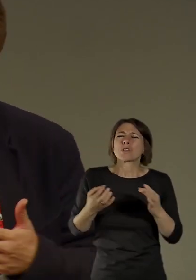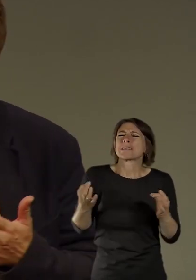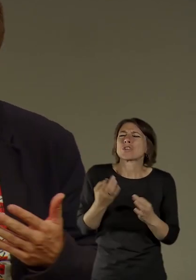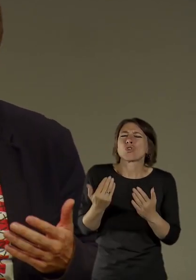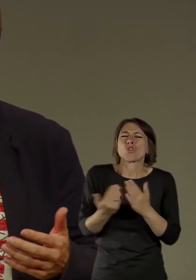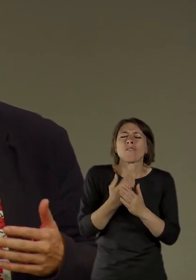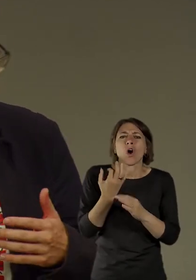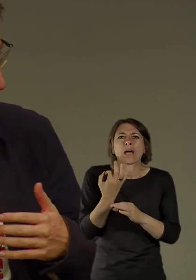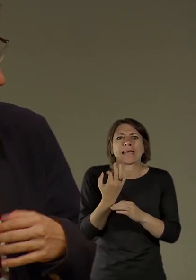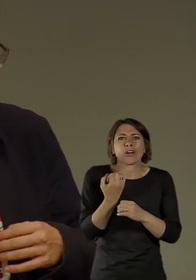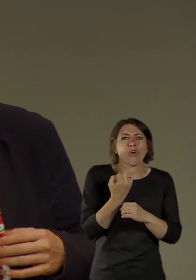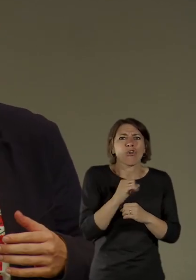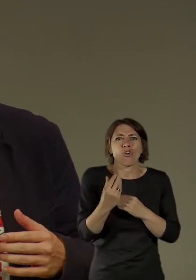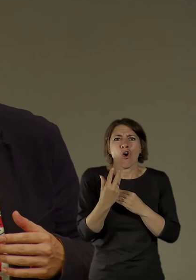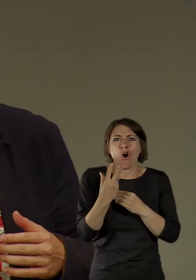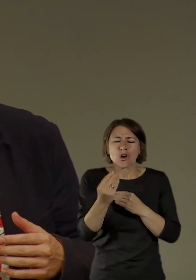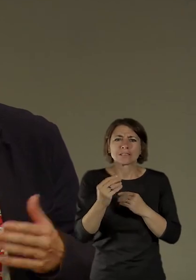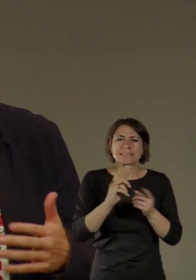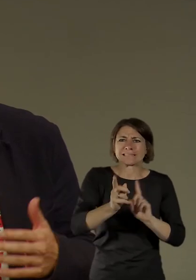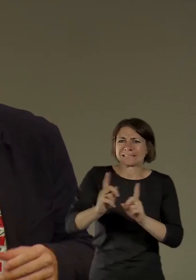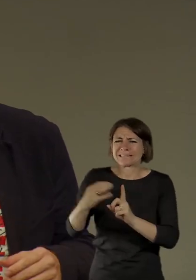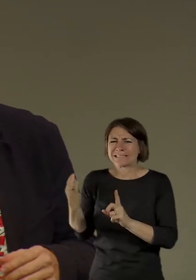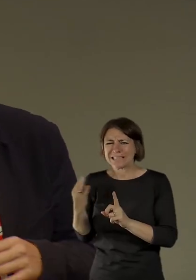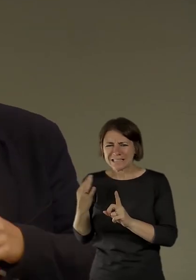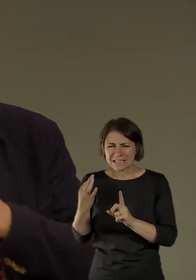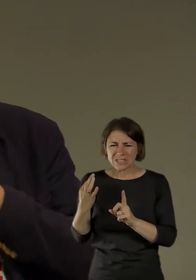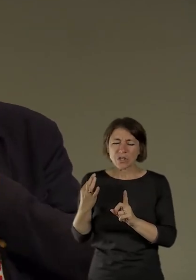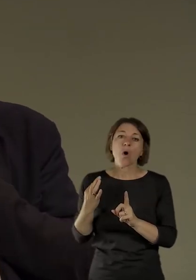řešil na diskusi o metru E. A to probíhá pořád dál.